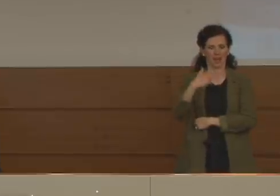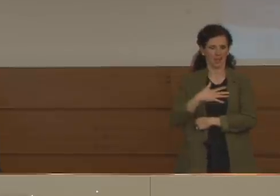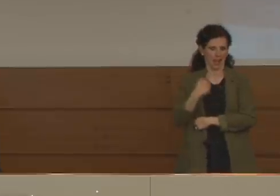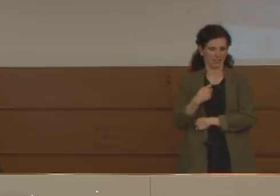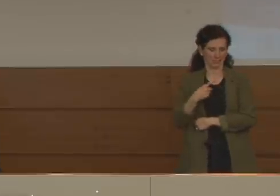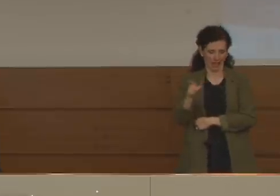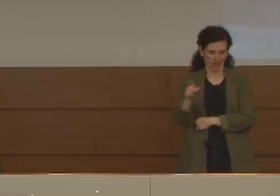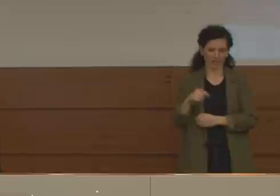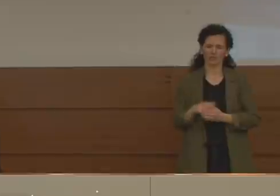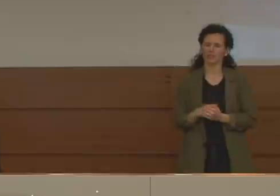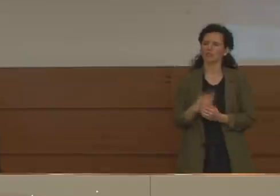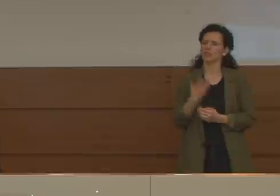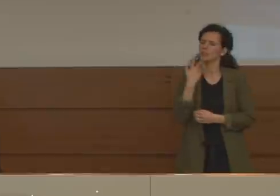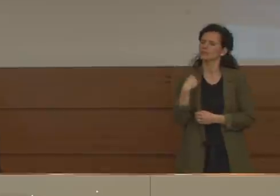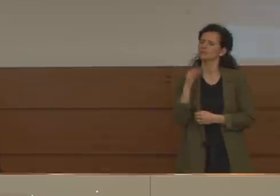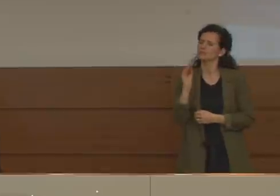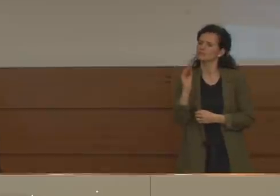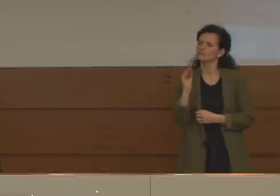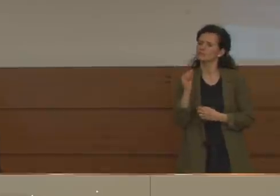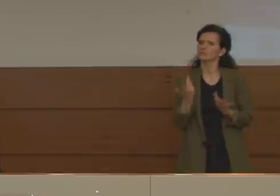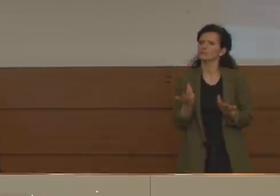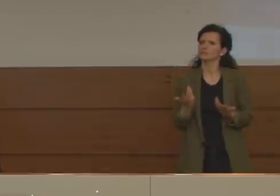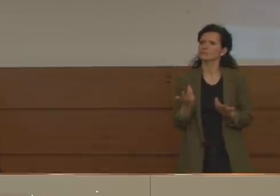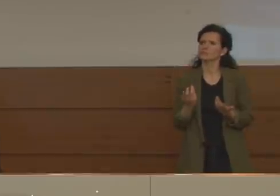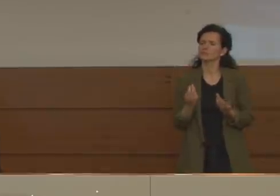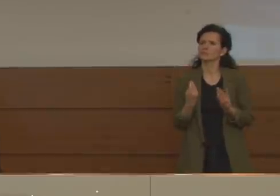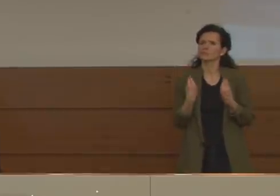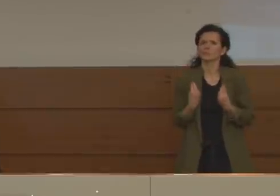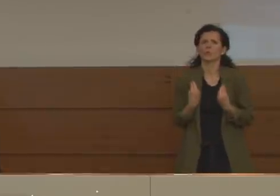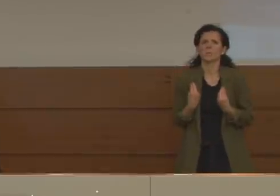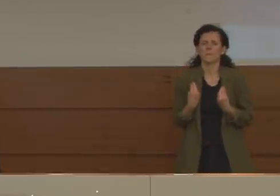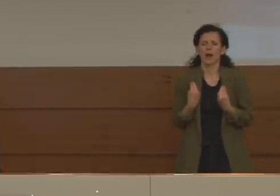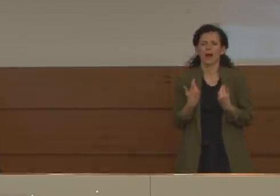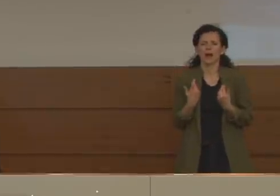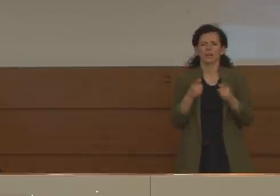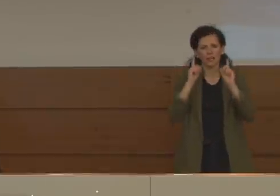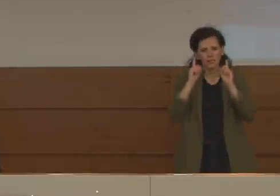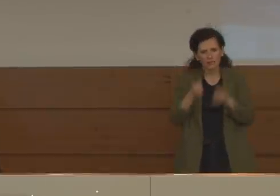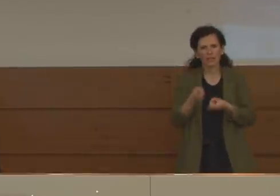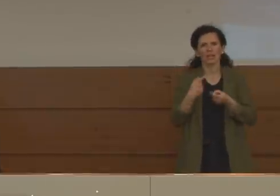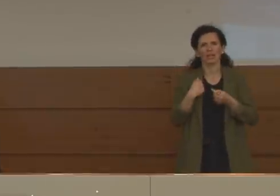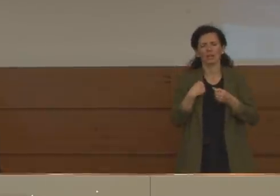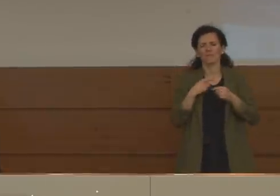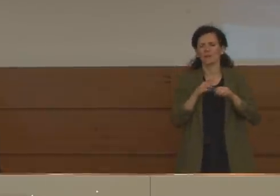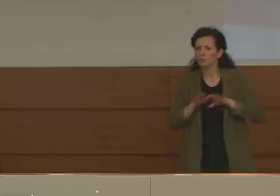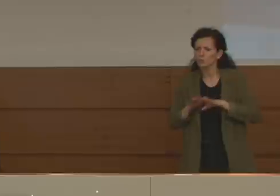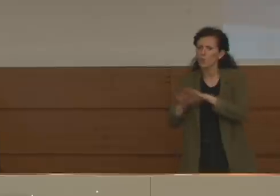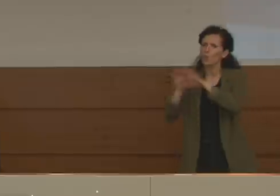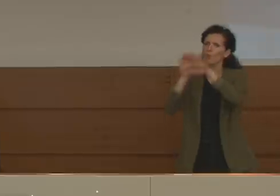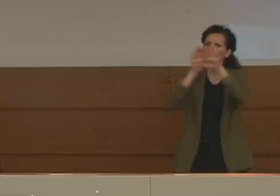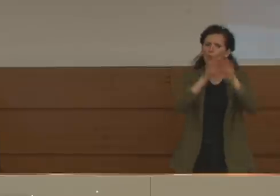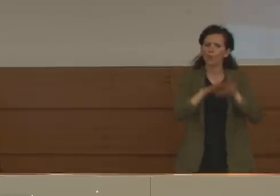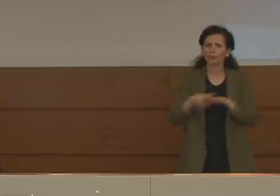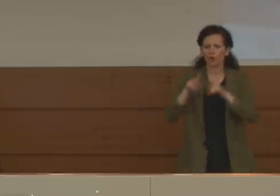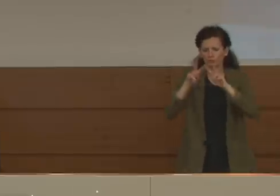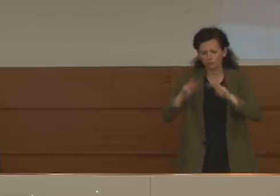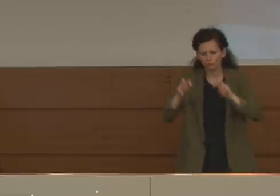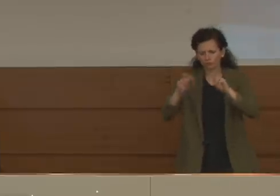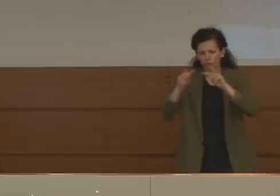parere e soprattutto domandare perché non si decide di fare a tappeto in tutte le residenze per anziani i tamponi? Perché mi sembra che sia uno dei luoghi